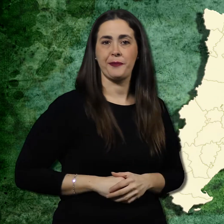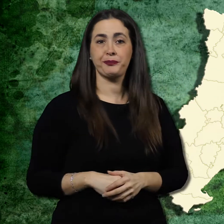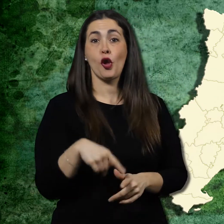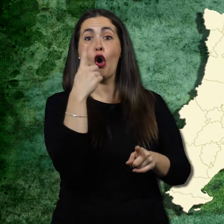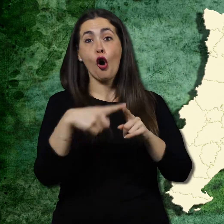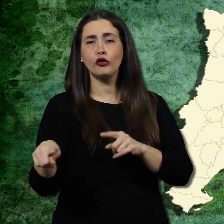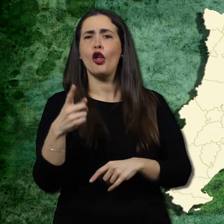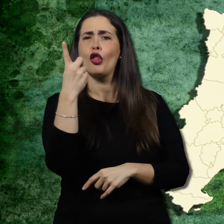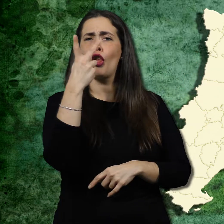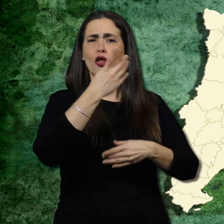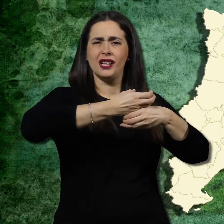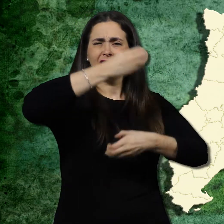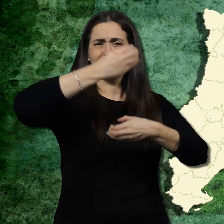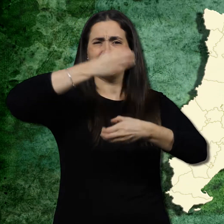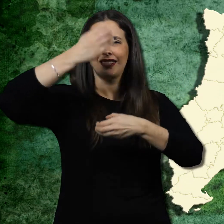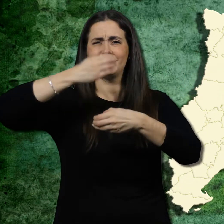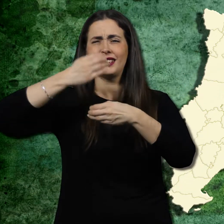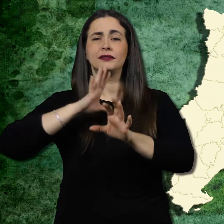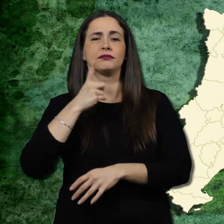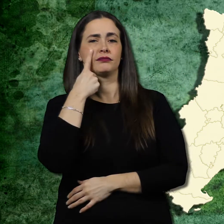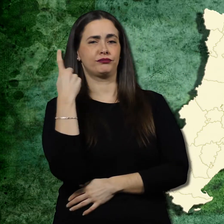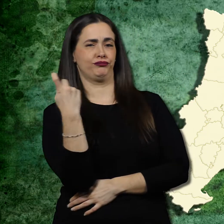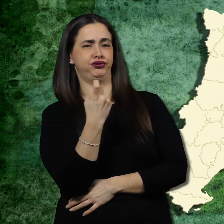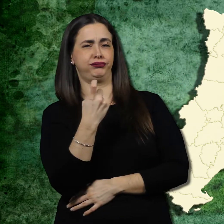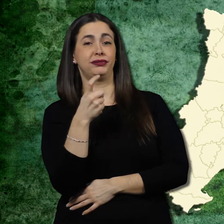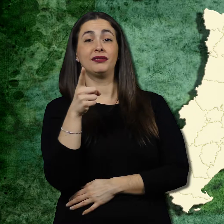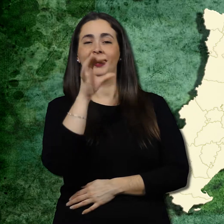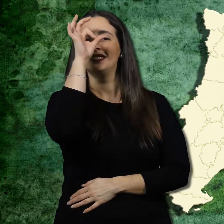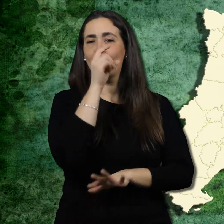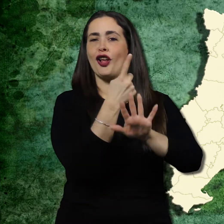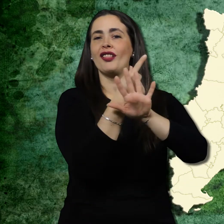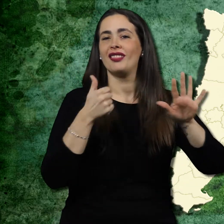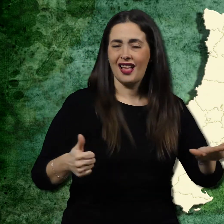dotze torres de guaita del s. XVI